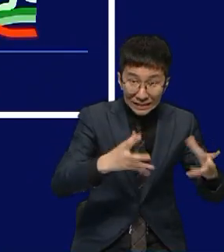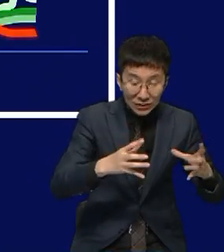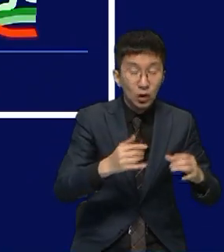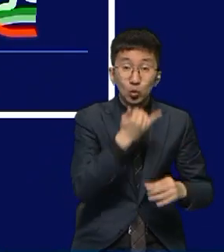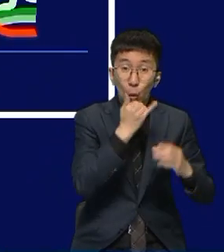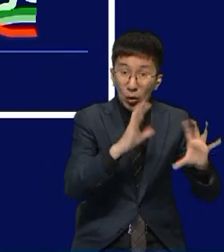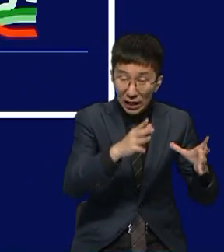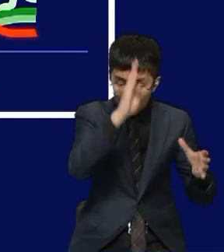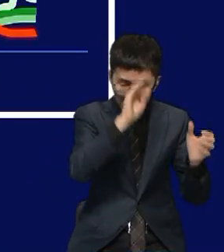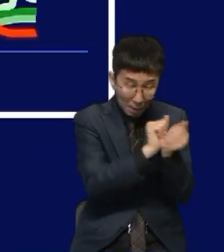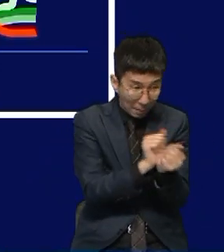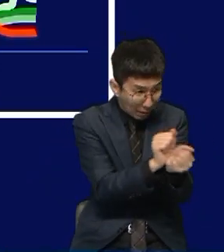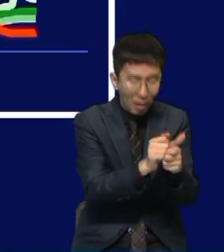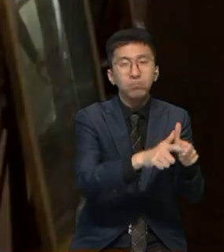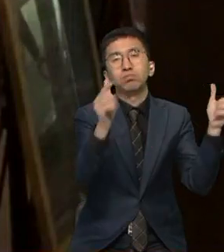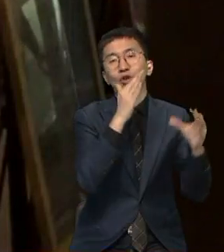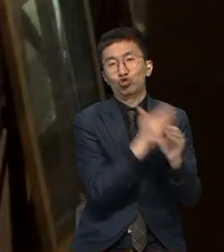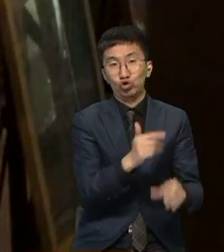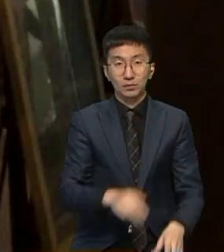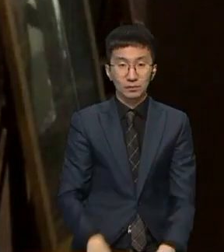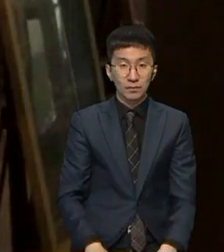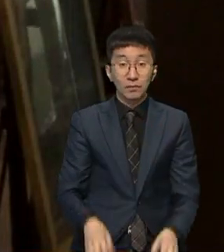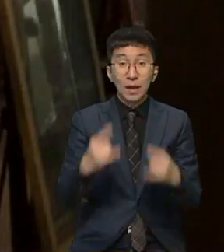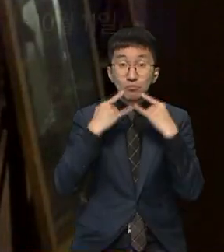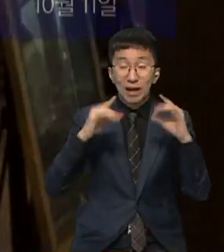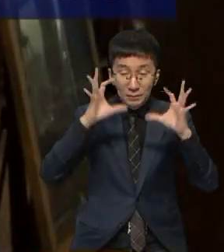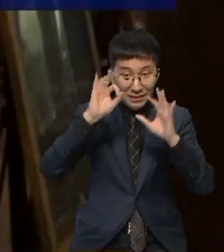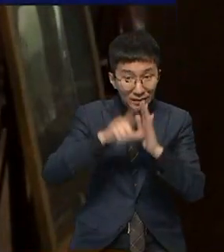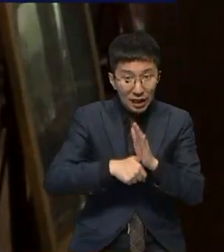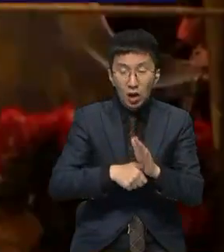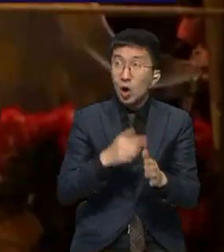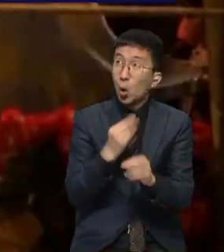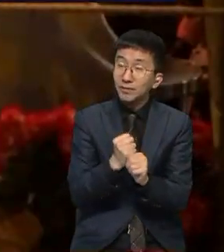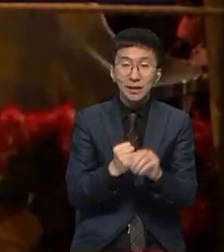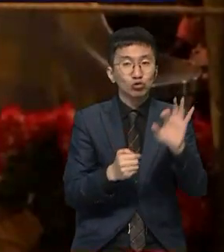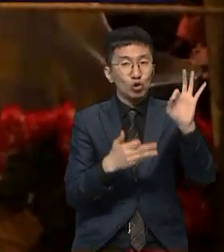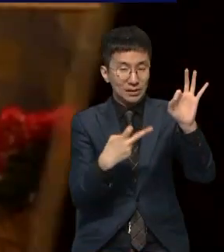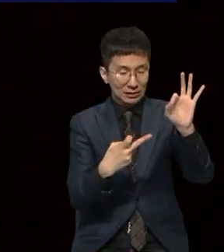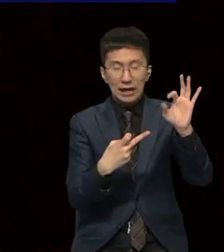있습니다. 프랑스는 지난달 11일 1만 6천여 명에서